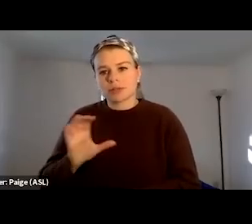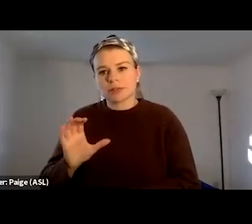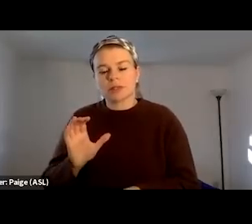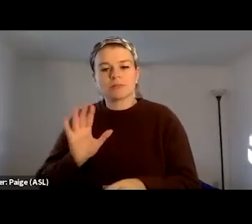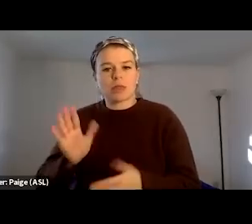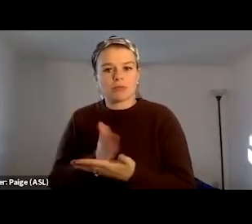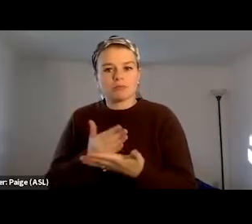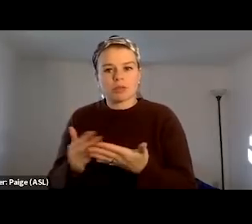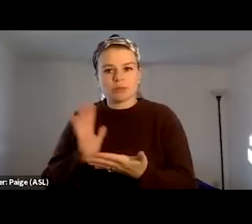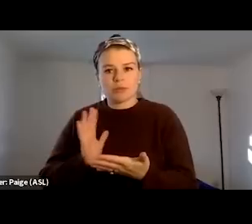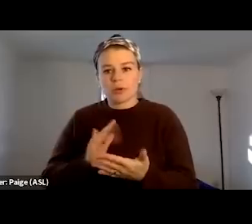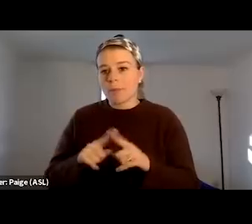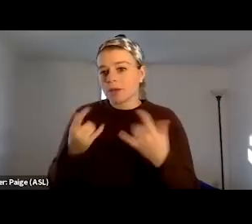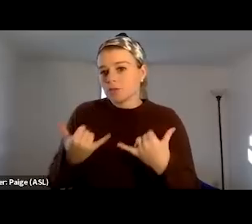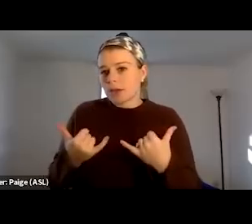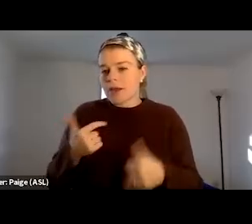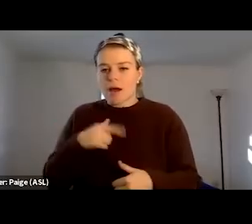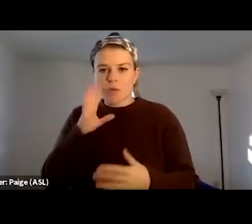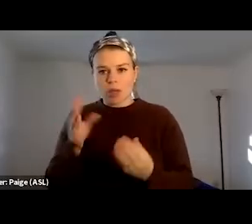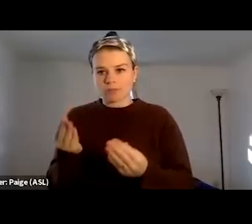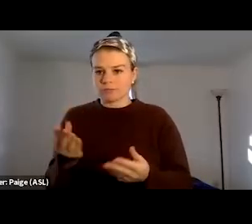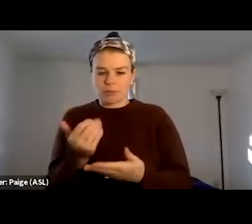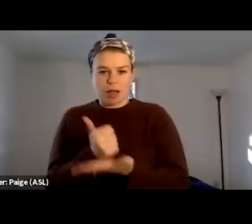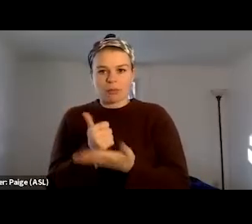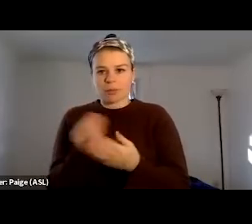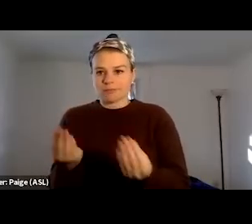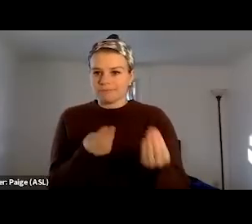pero hoy voy a servir como moderador del webinario.